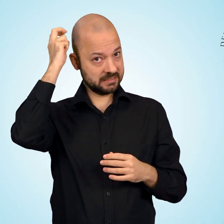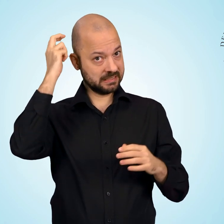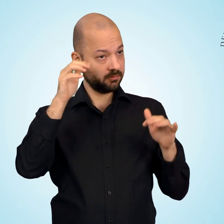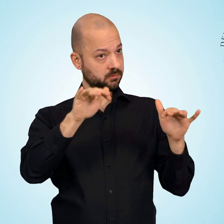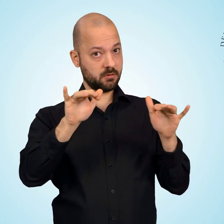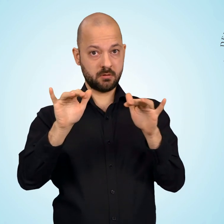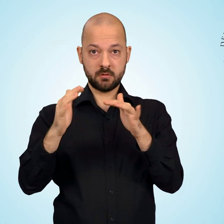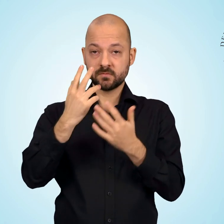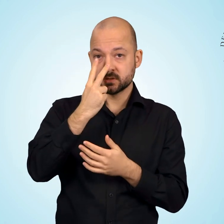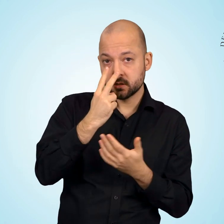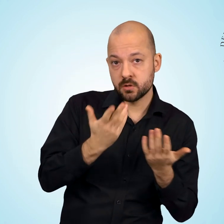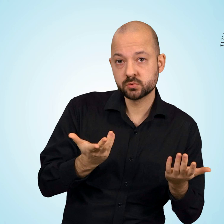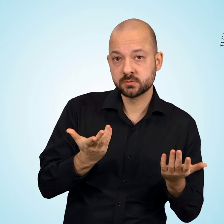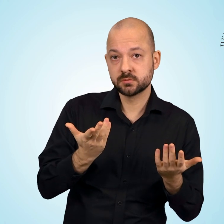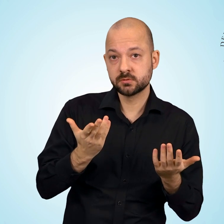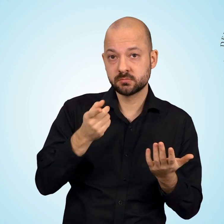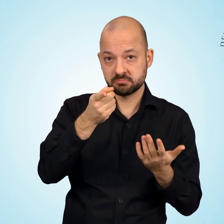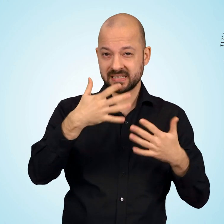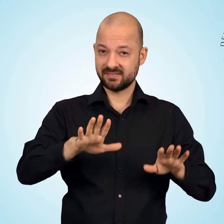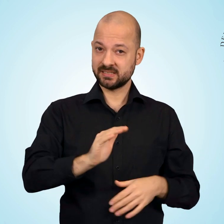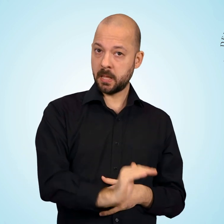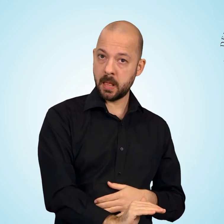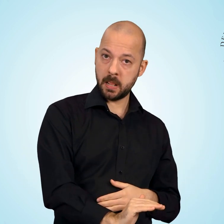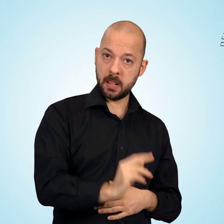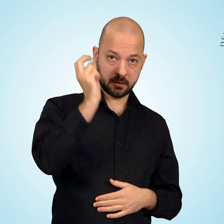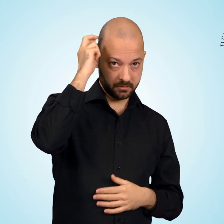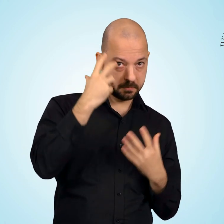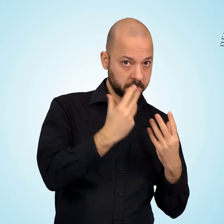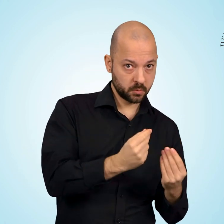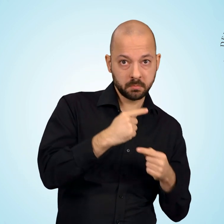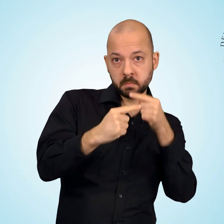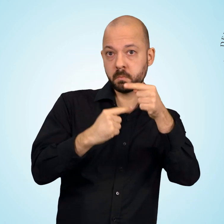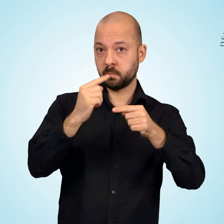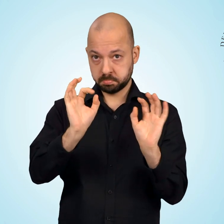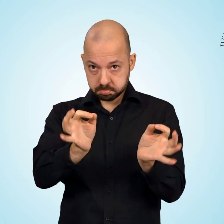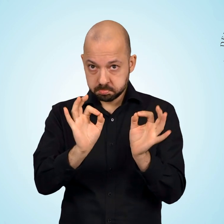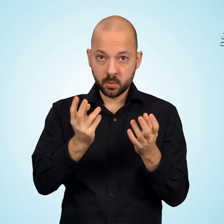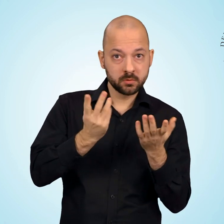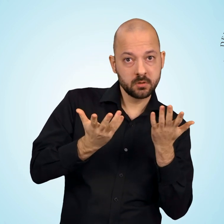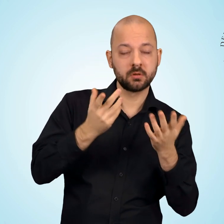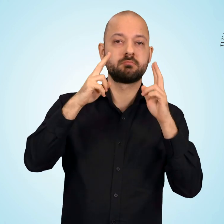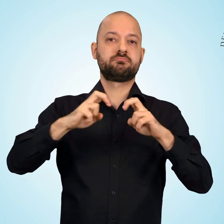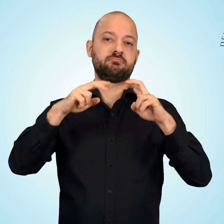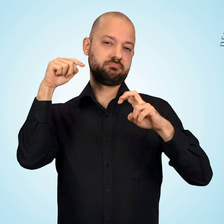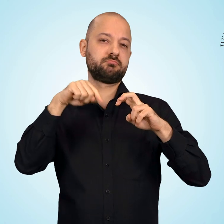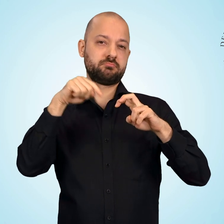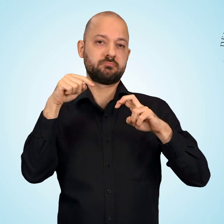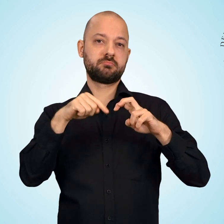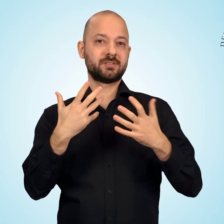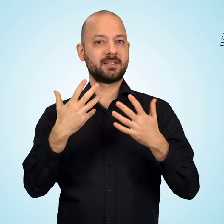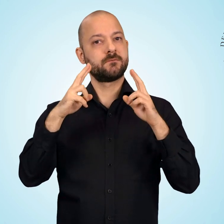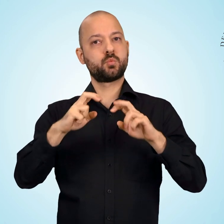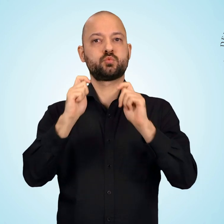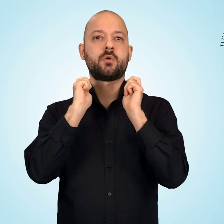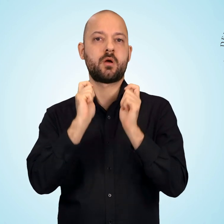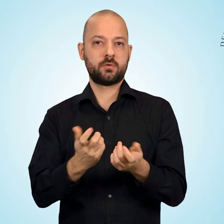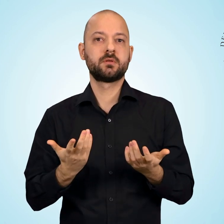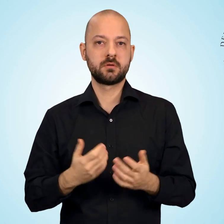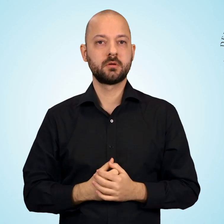erwachsenen CI-Träger/-innen, denen das CI im Kindesalter implantiert wurde.